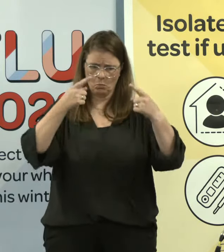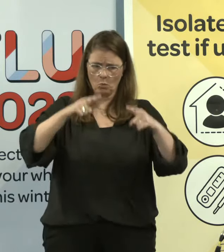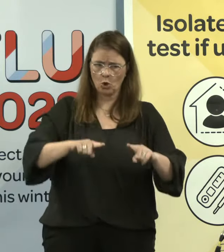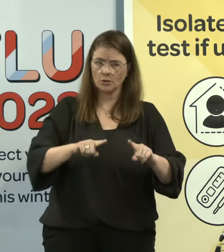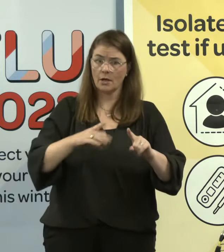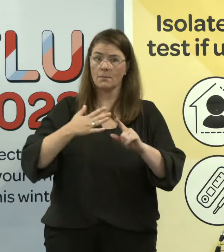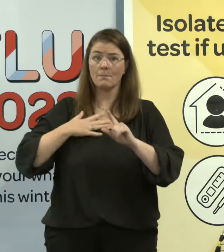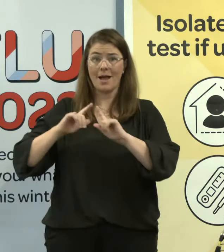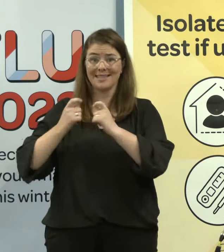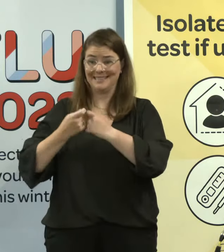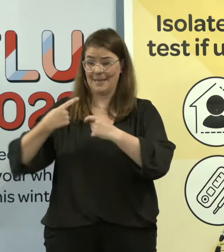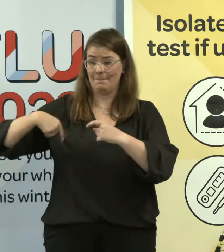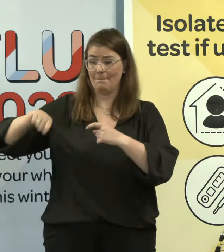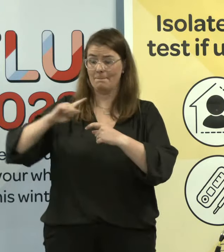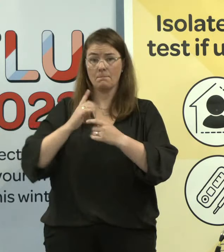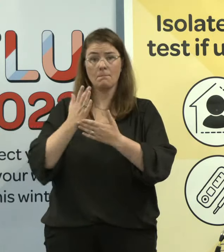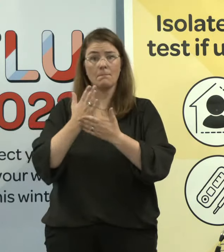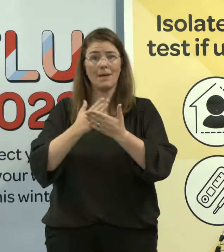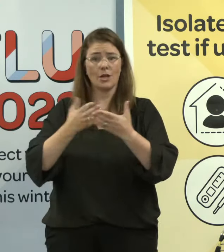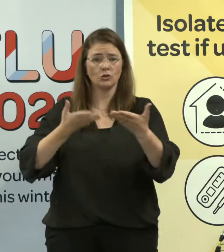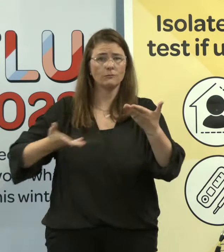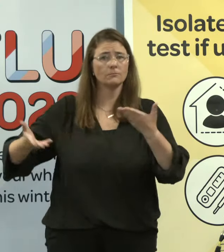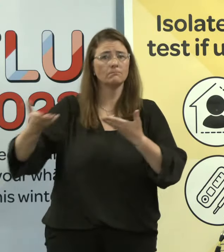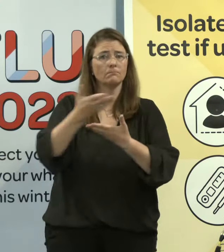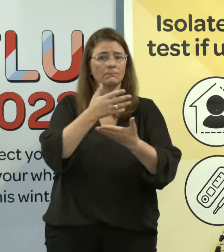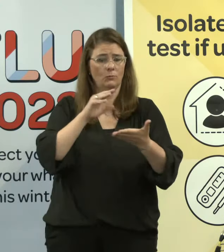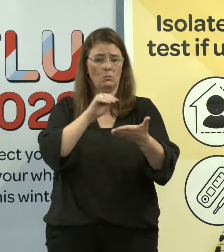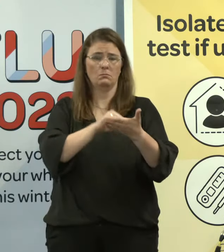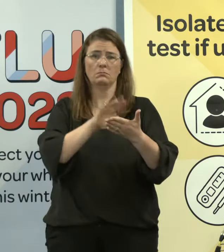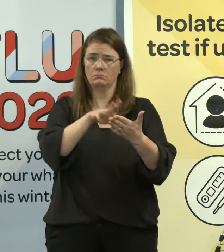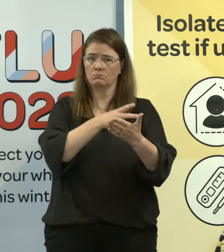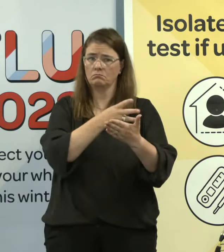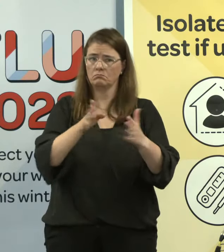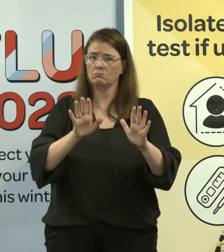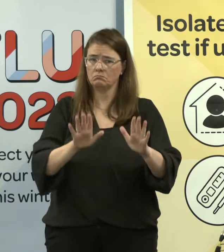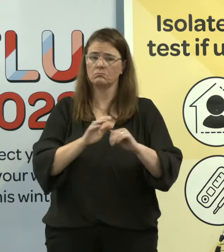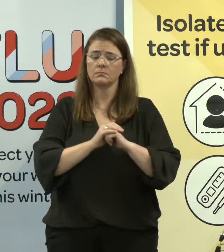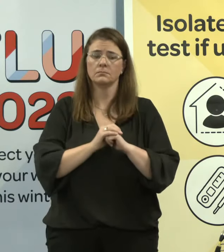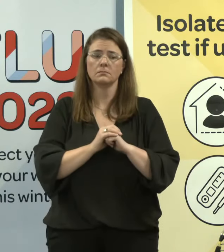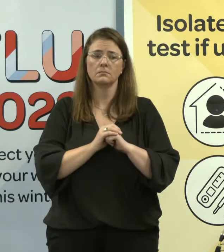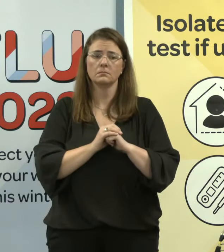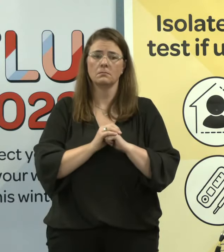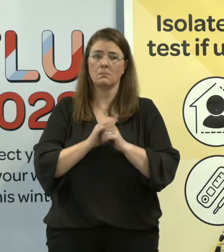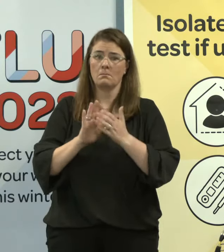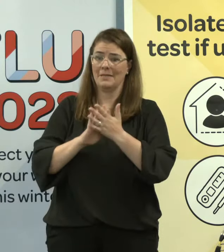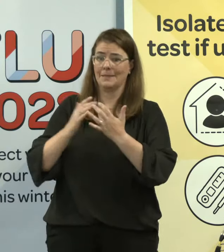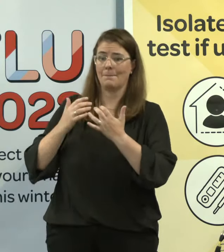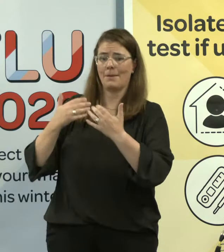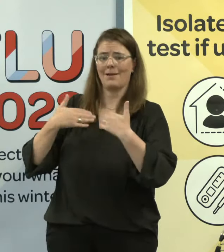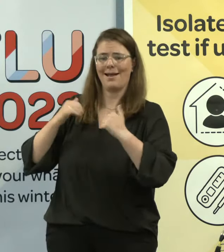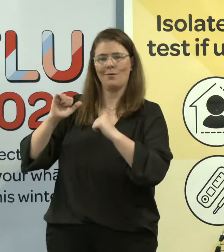Kei te angamahi o naianei i pai te mahi. Ko maua ko taku